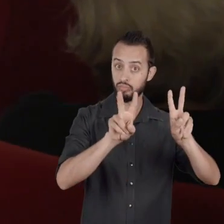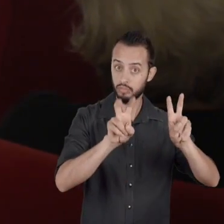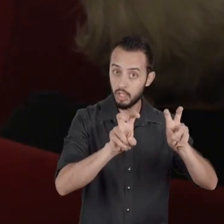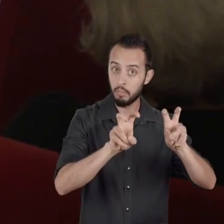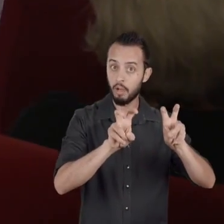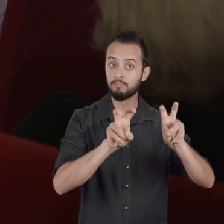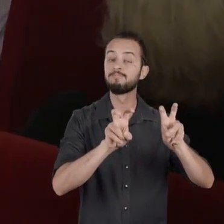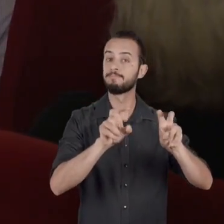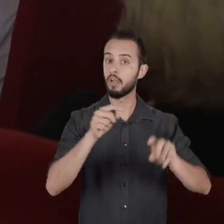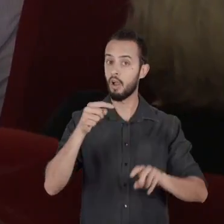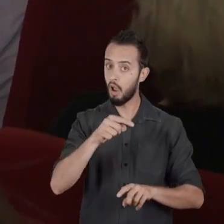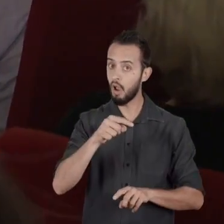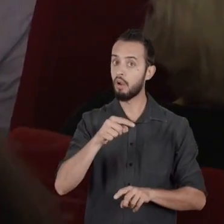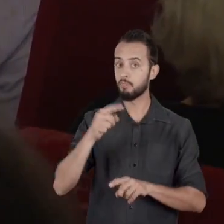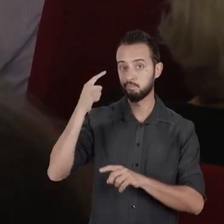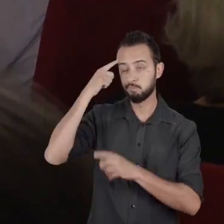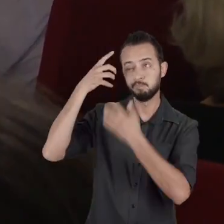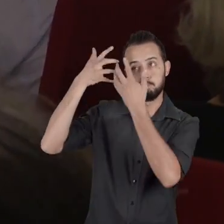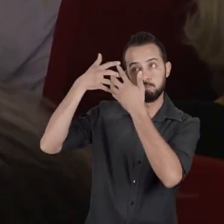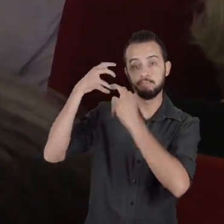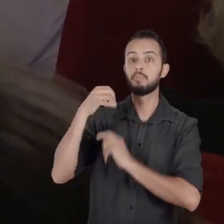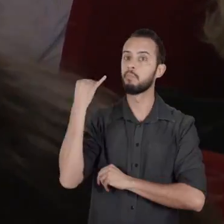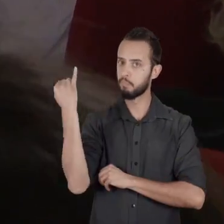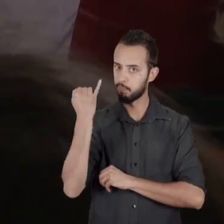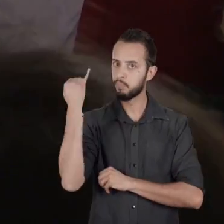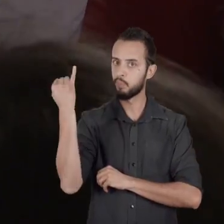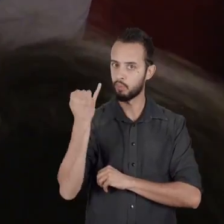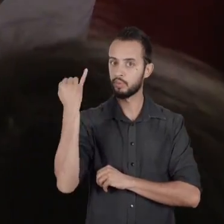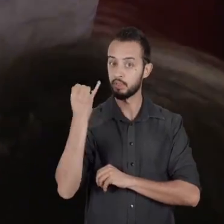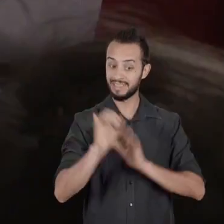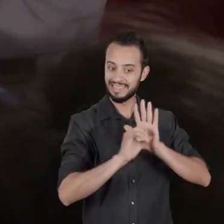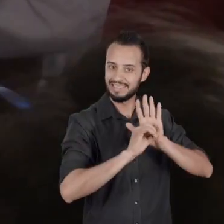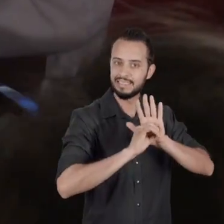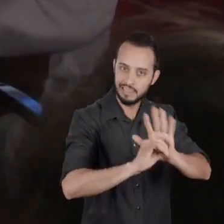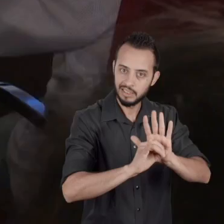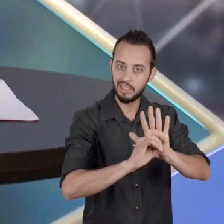e o fato positivo de que elas tenham assumido uma posição na vida cultural e política